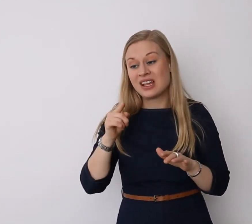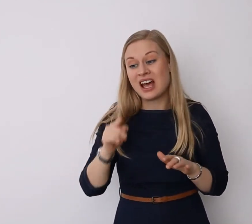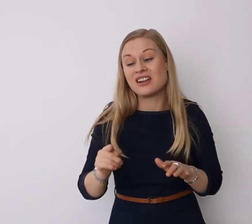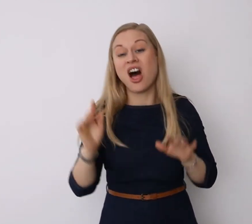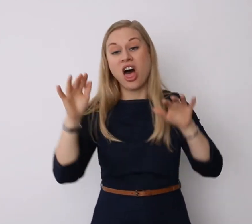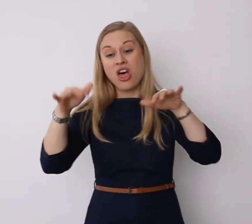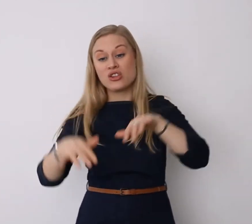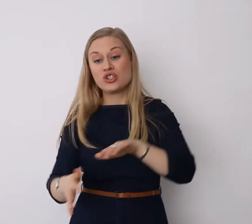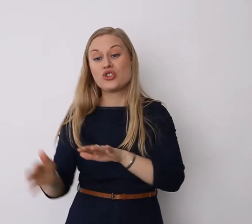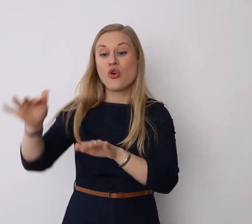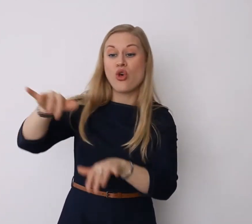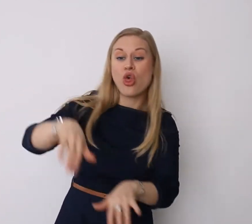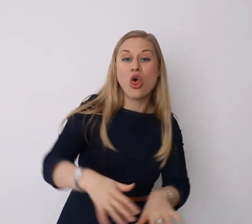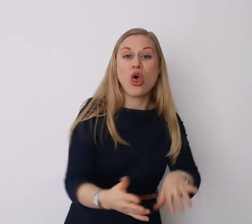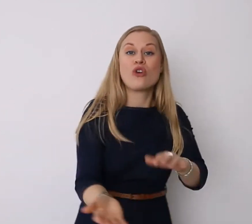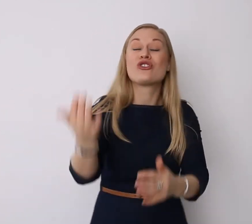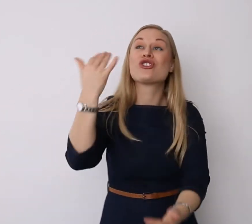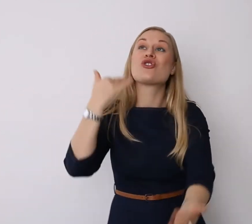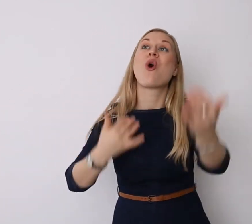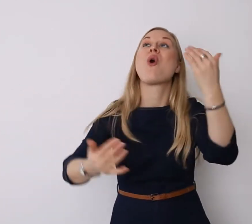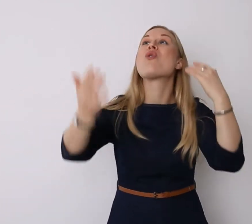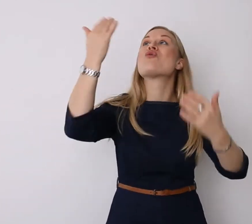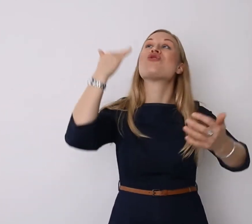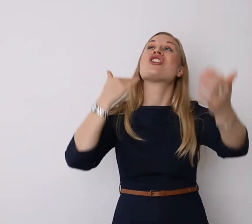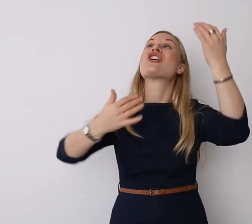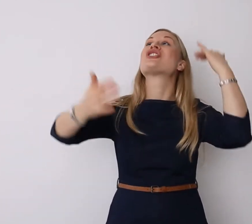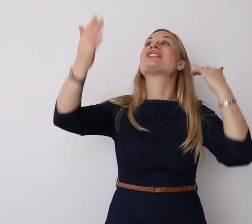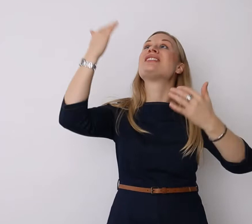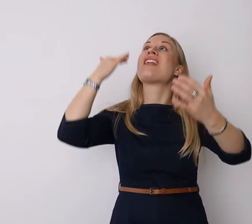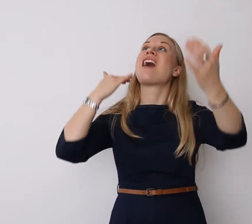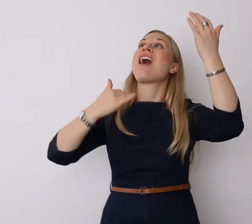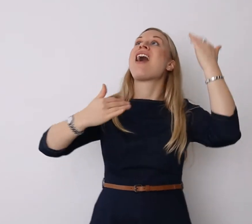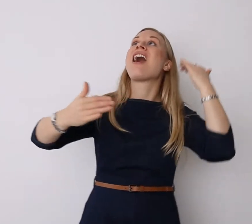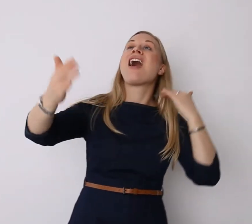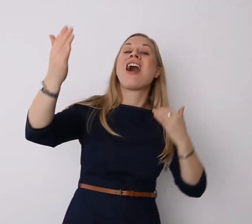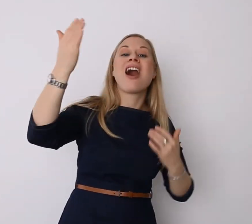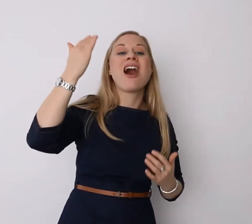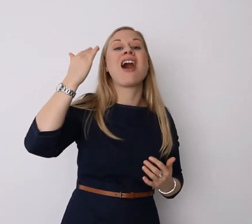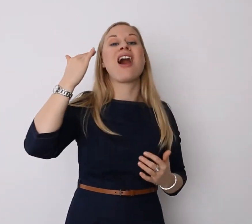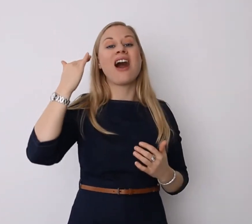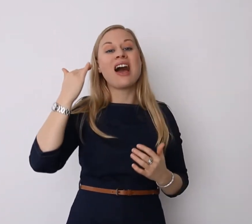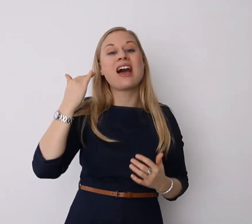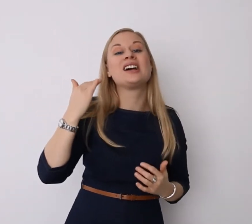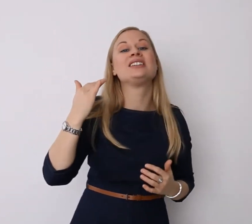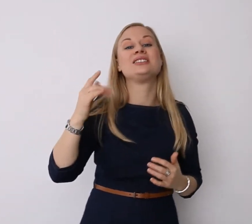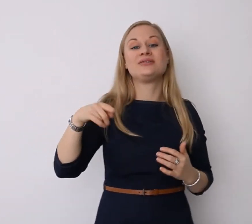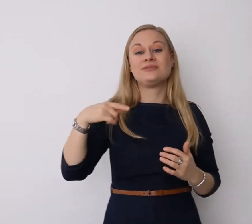En als de golven overslaan,